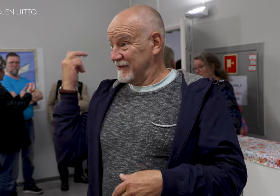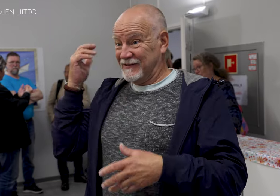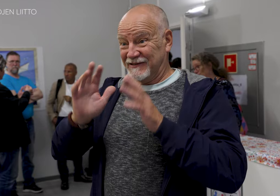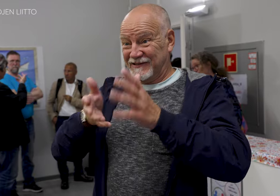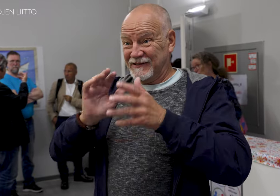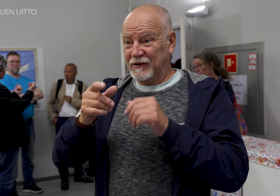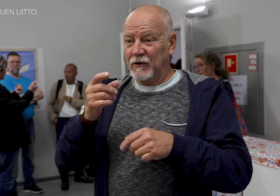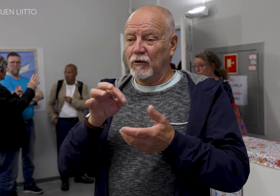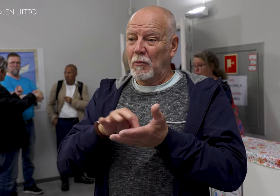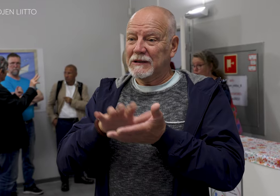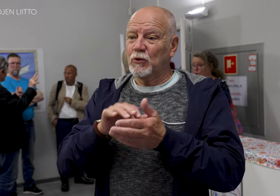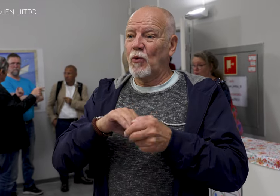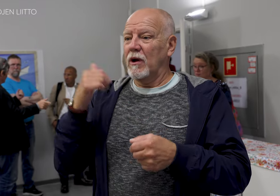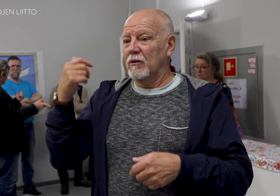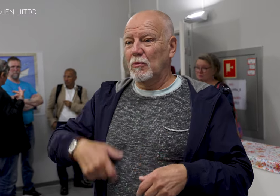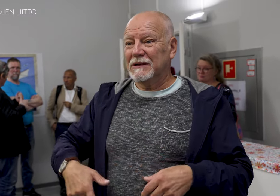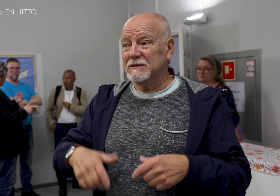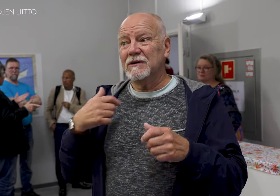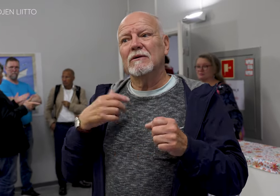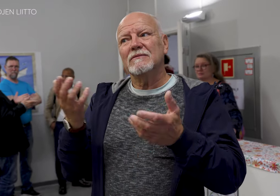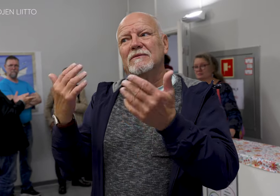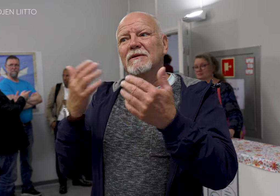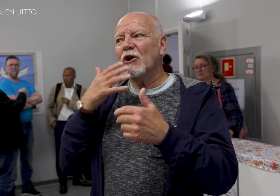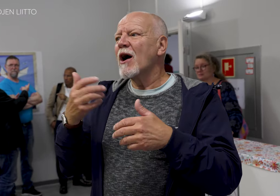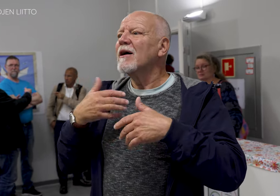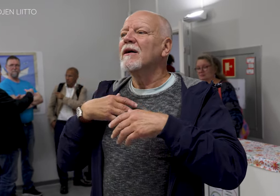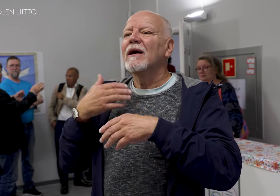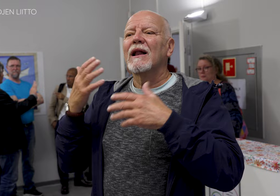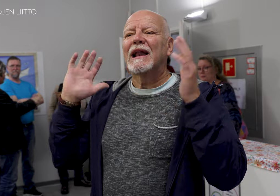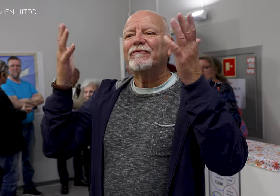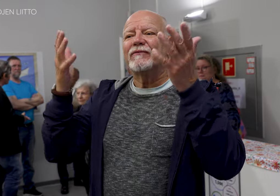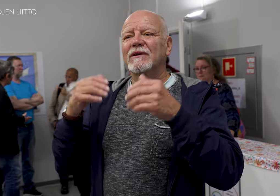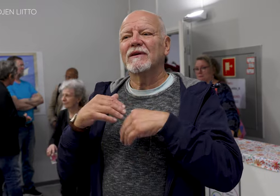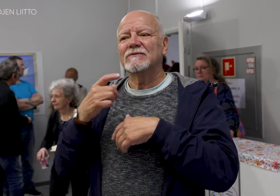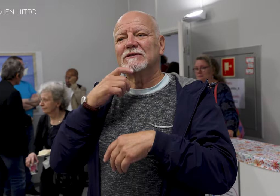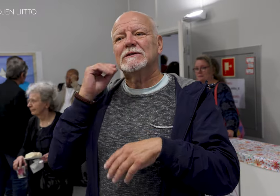Suomenruotsalaisen viittomakielen elinvoima pitää säilyttää, -